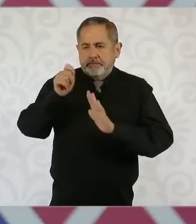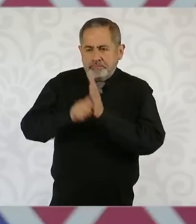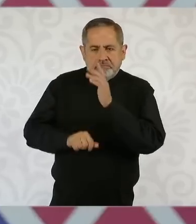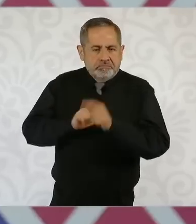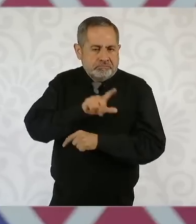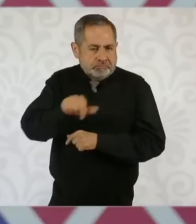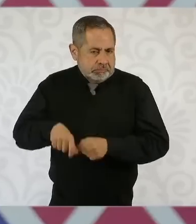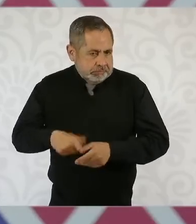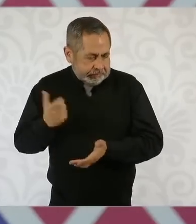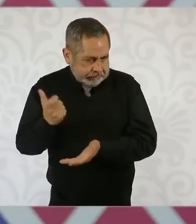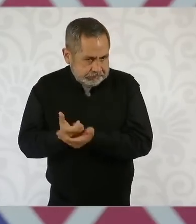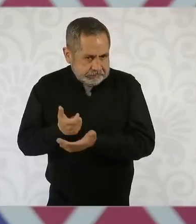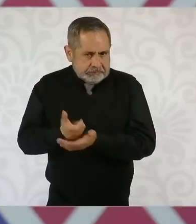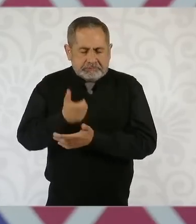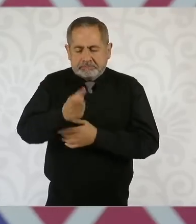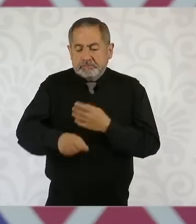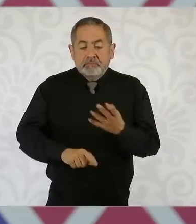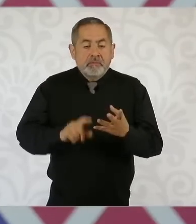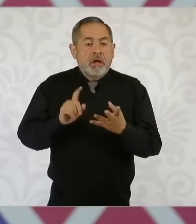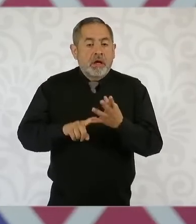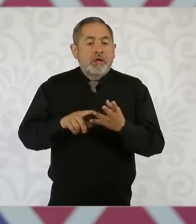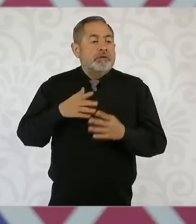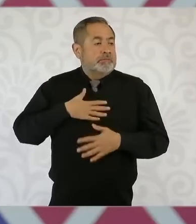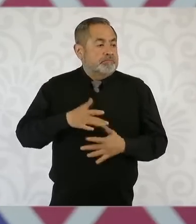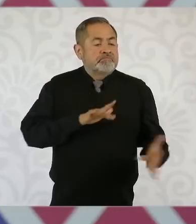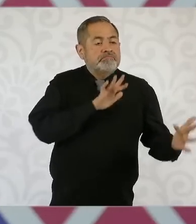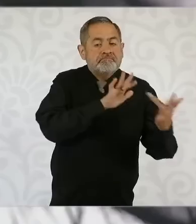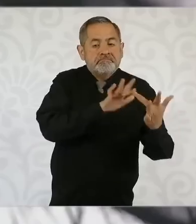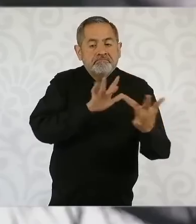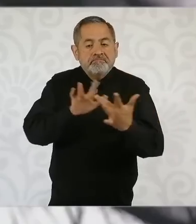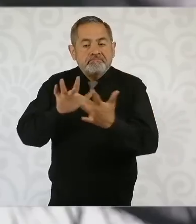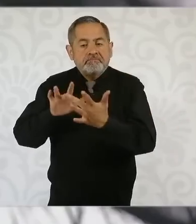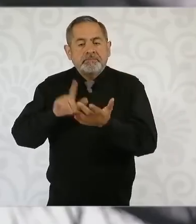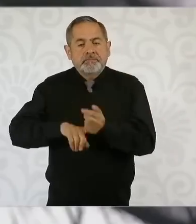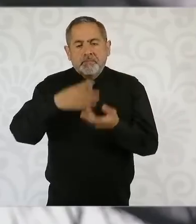con todas las instituciones financieras o las principales instituciones financieras y tenemos